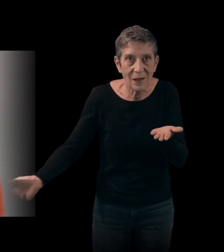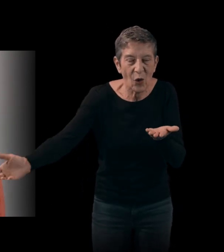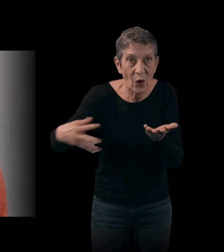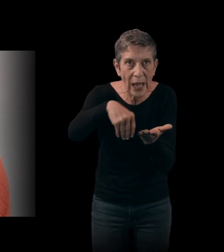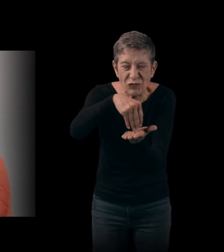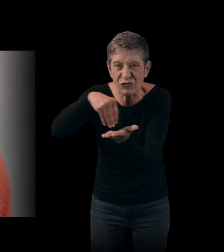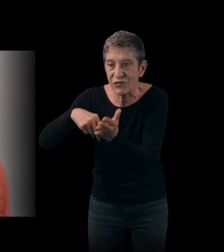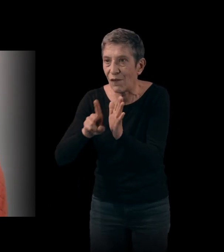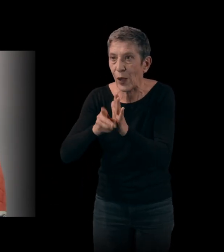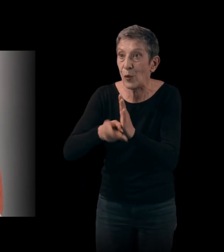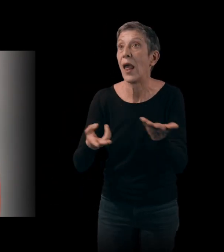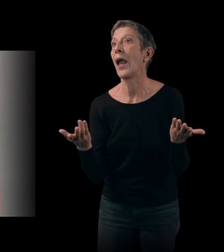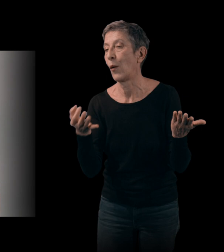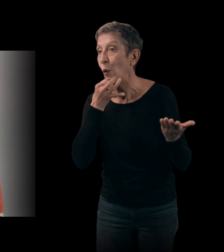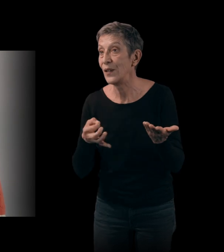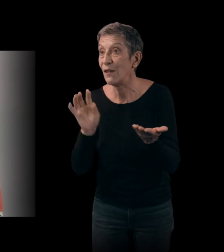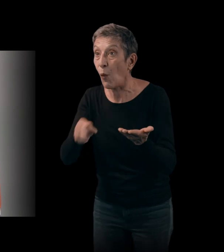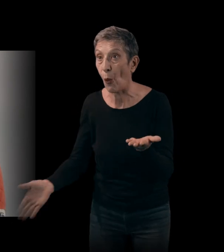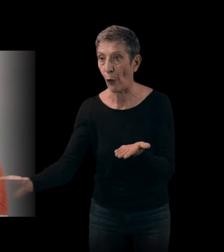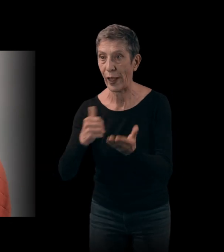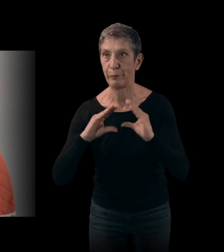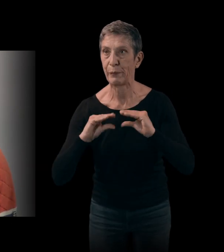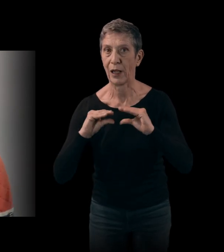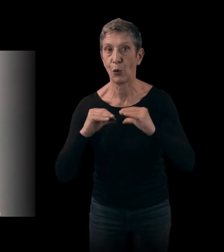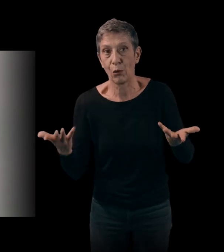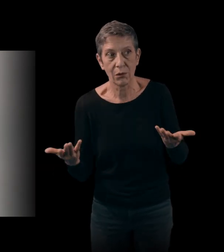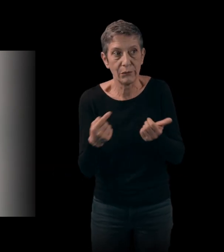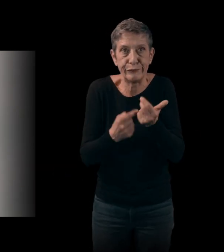Le vocabulaire, c'est collecter des matériaux. Alors ça fait un petit peu…